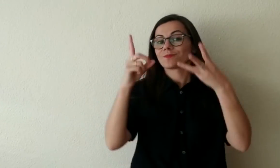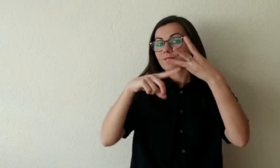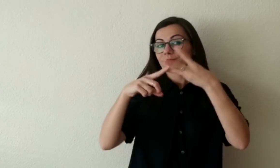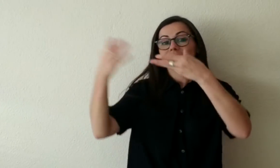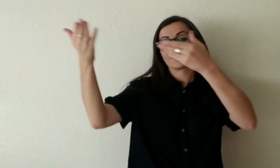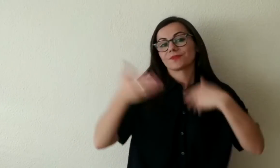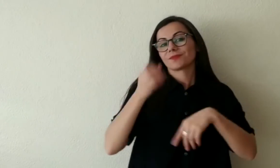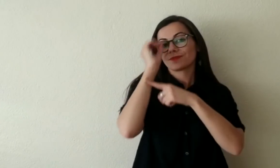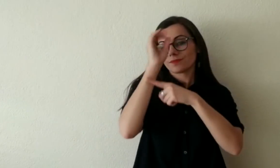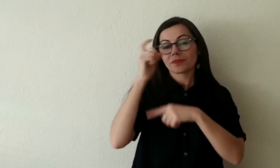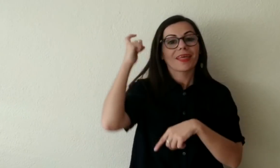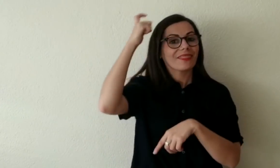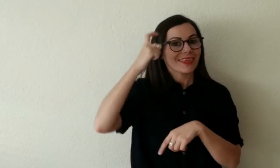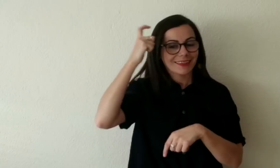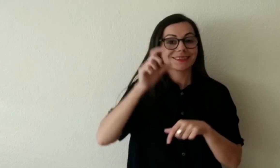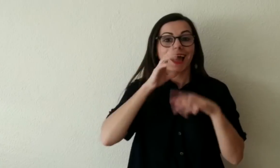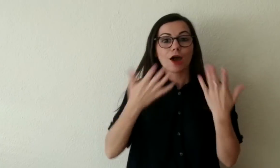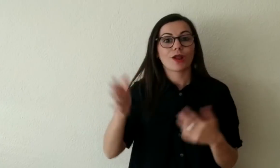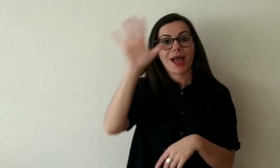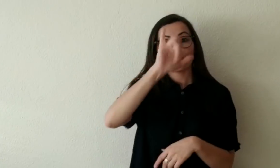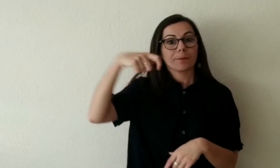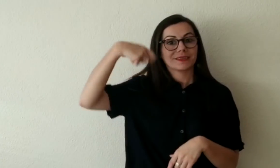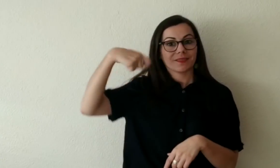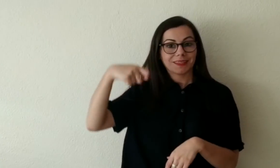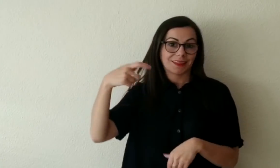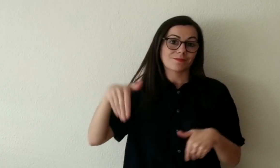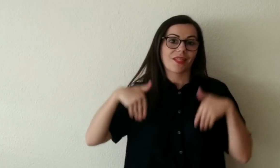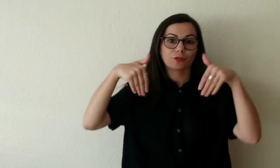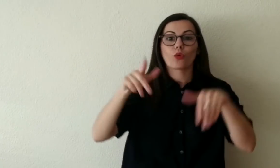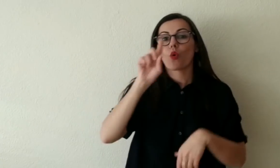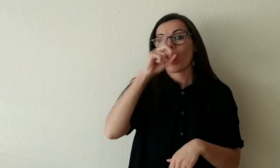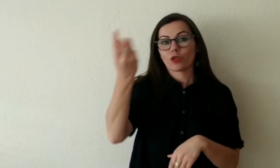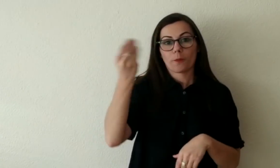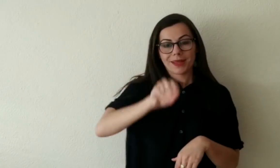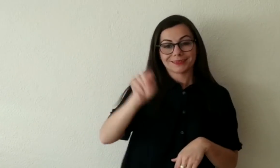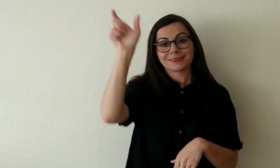Por último, Dennis Hoogeveen, que acaba de ser reelegido como presidente de la EUDY por un año más,